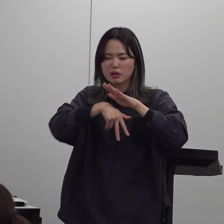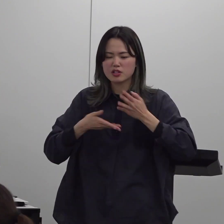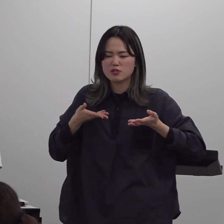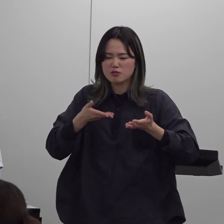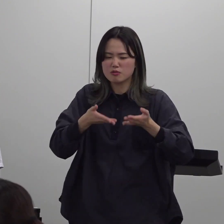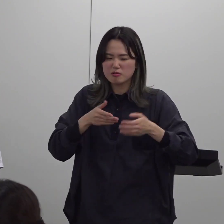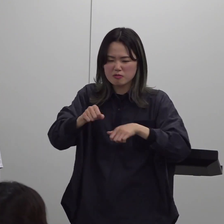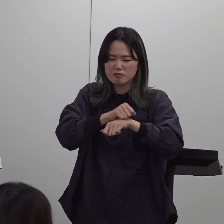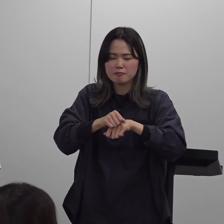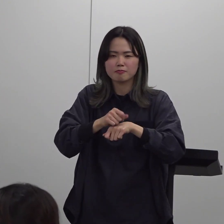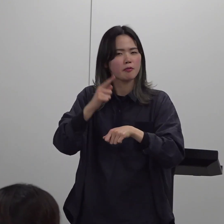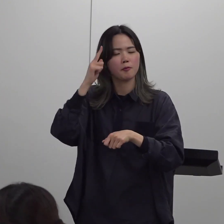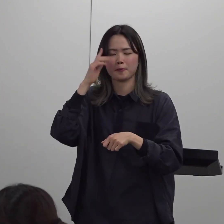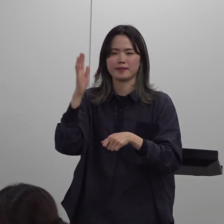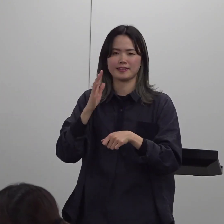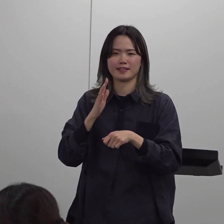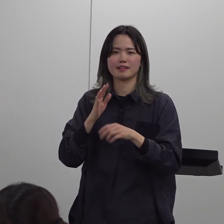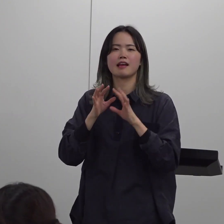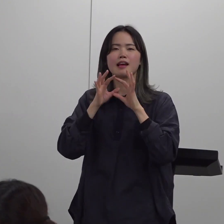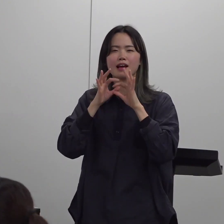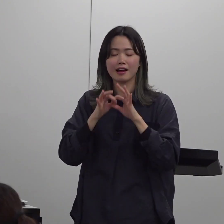実は適性として人が大好きなんです